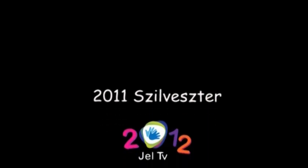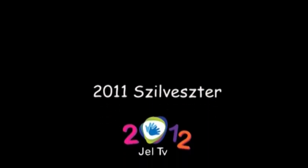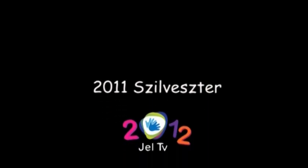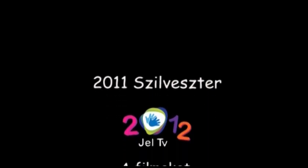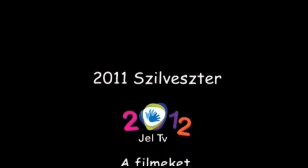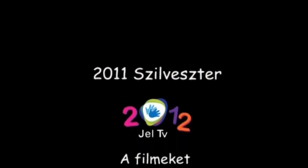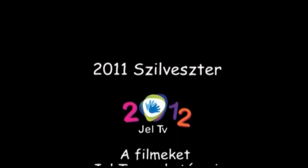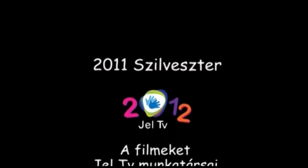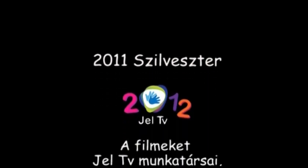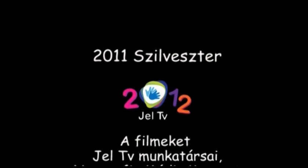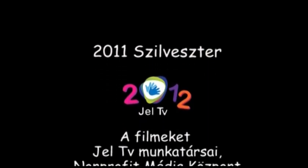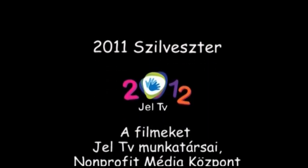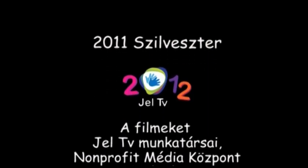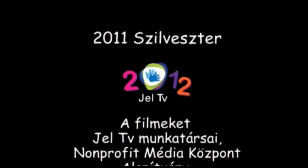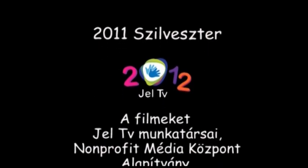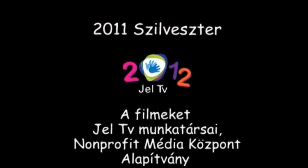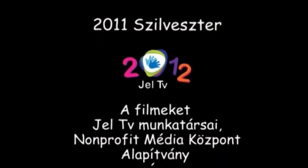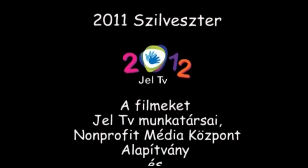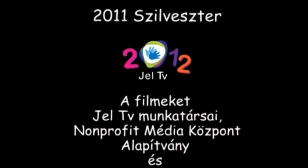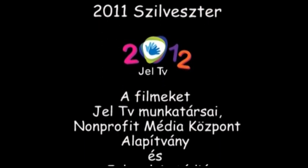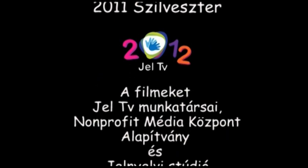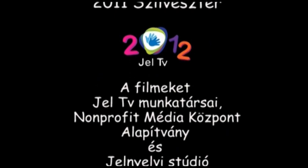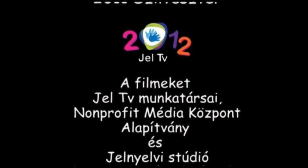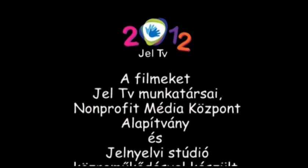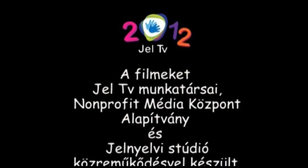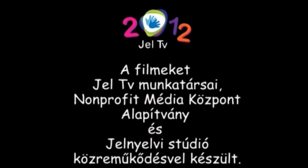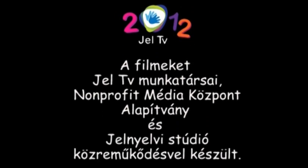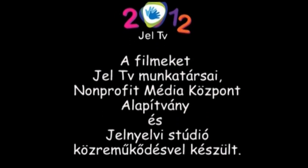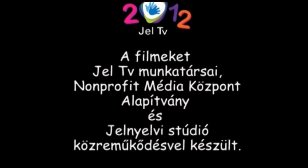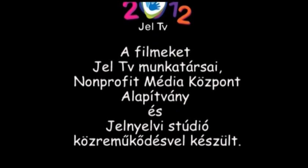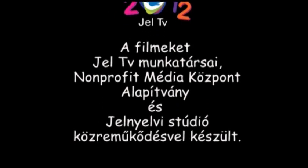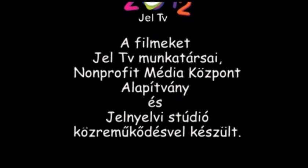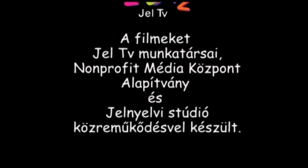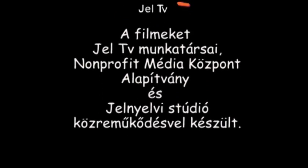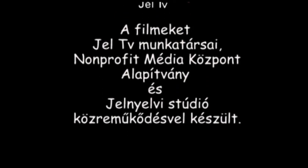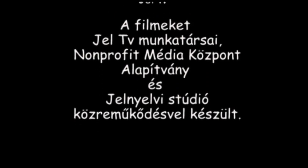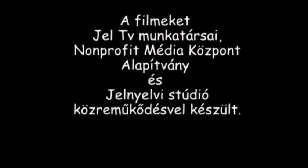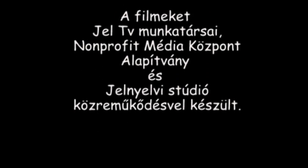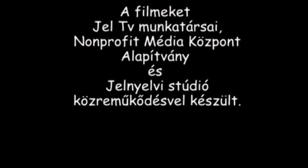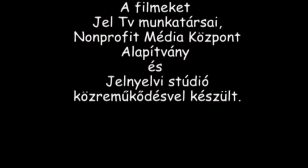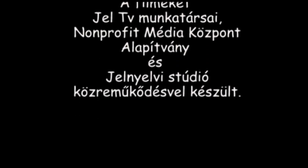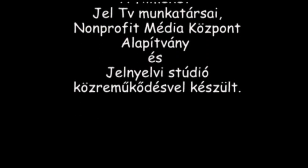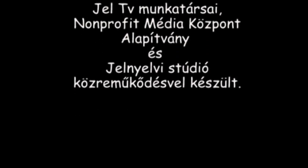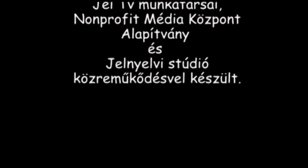Felirat: N. Kiss Orsolya, Nagy Csaba